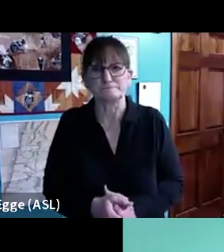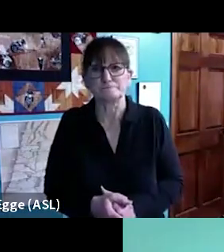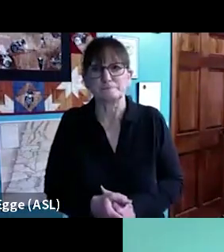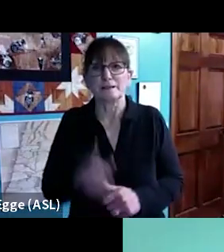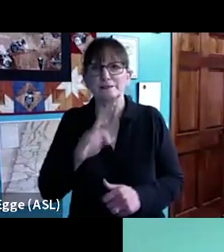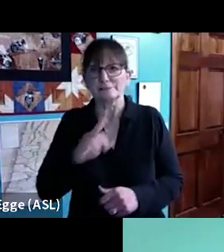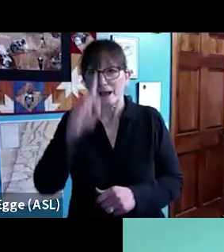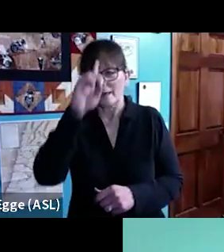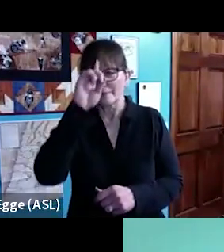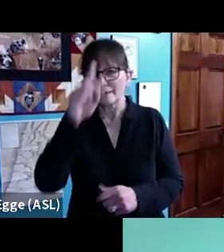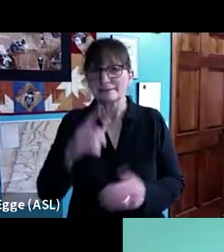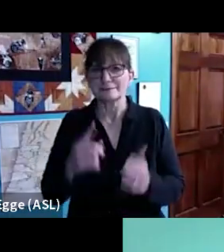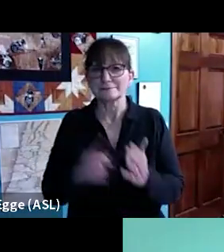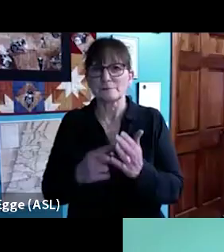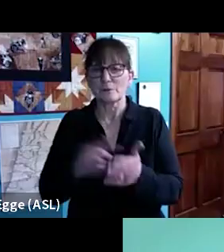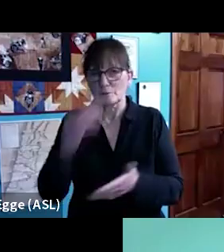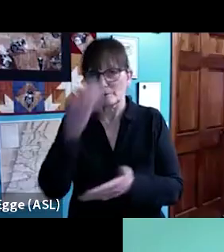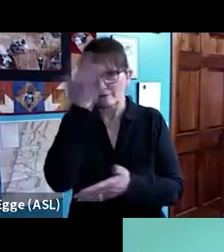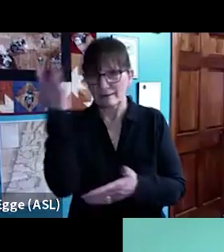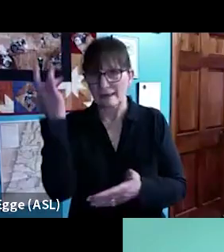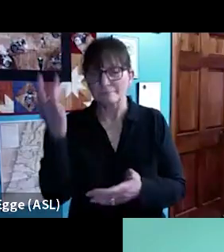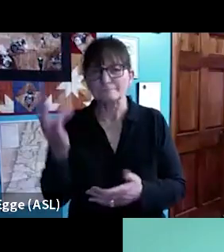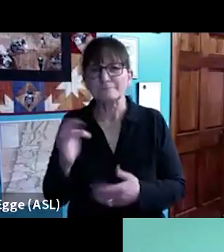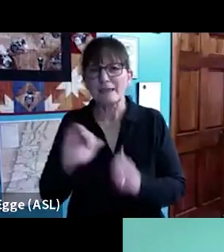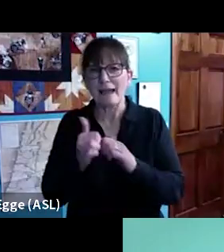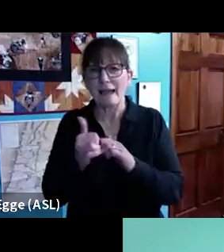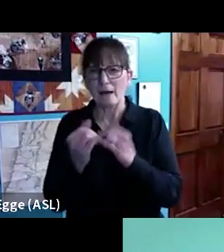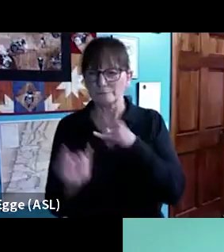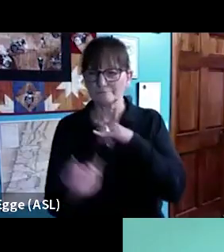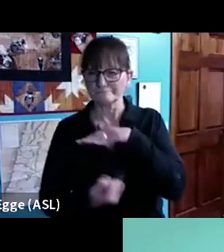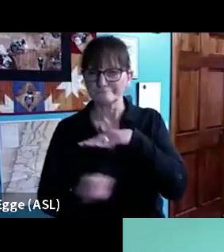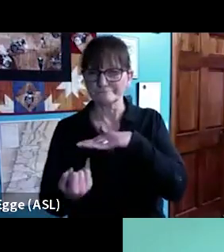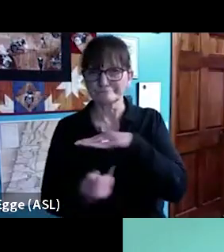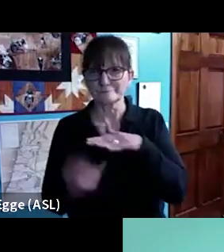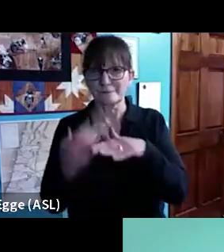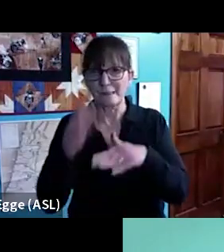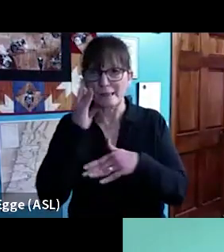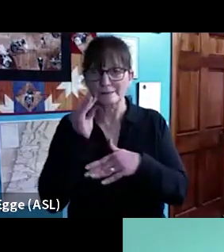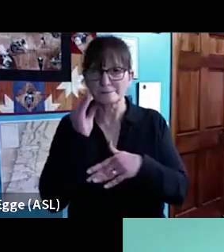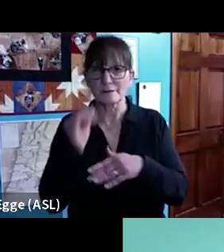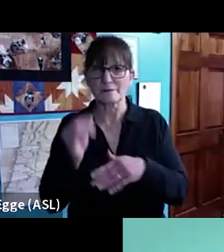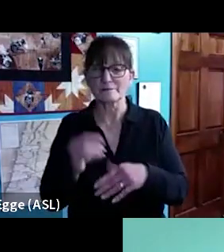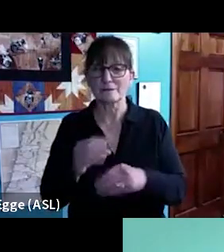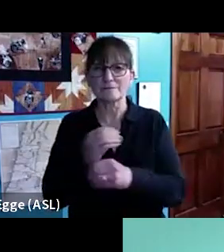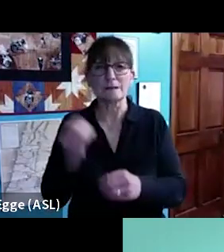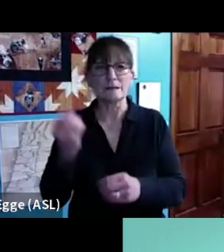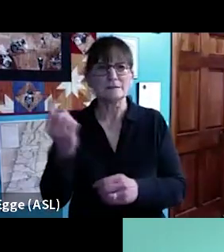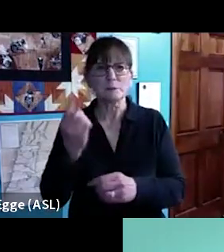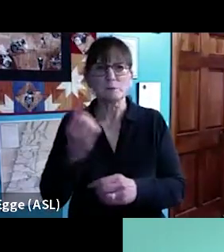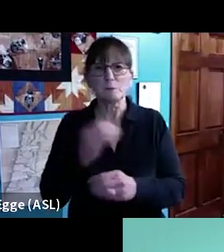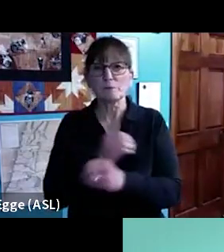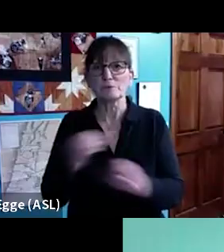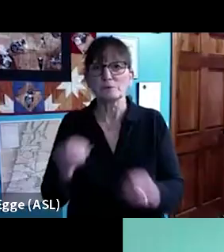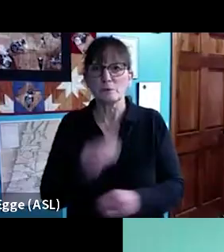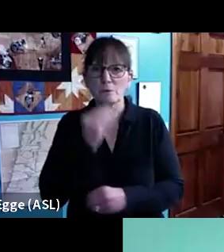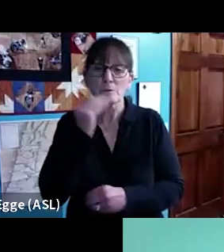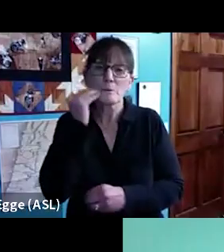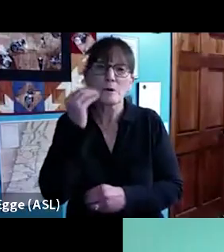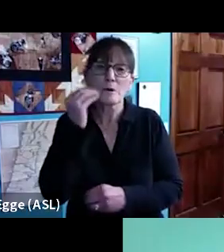con tus oficinas locales, será realmente clave para poder obtener el servicio que tú